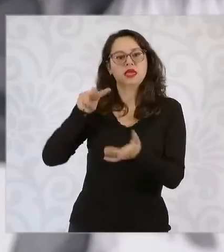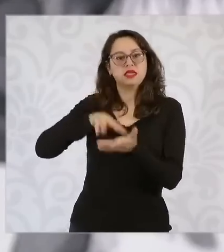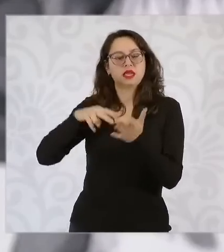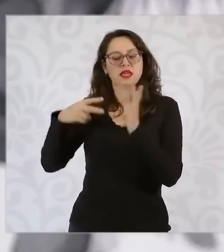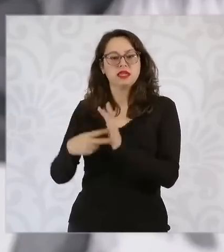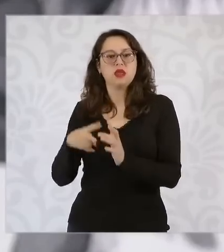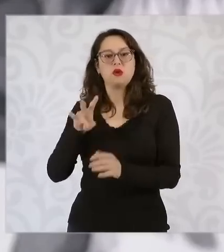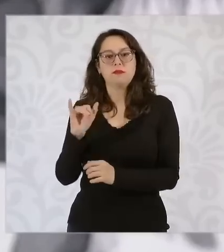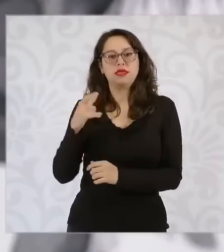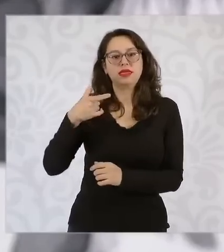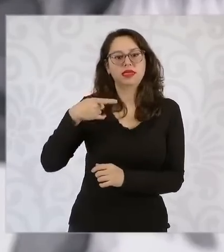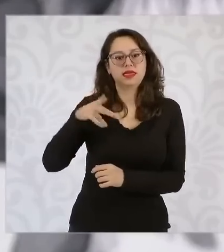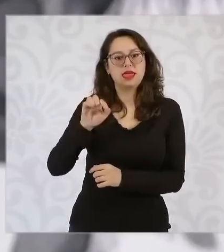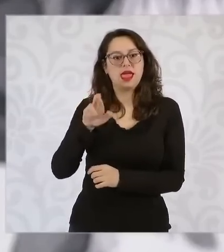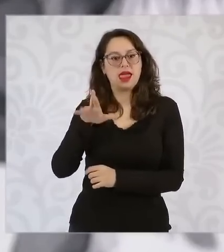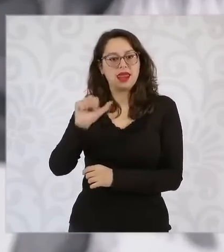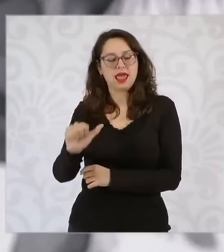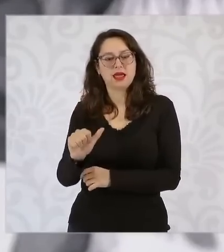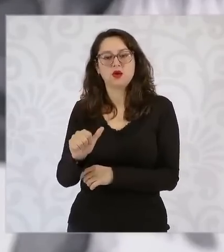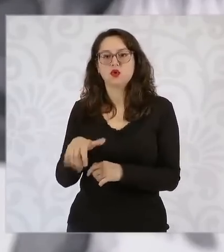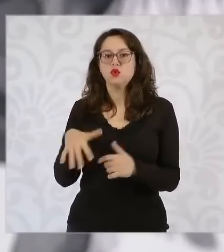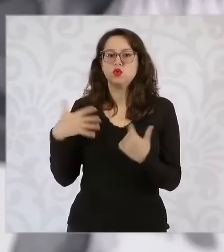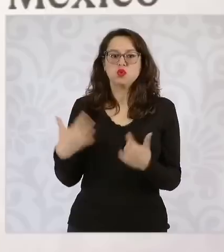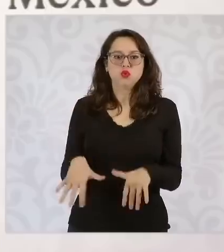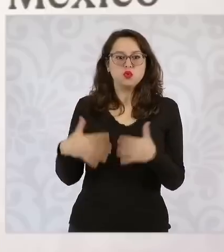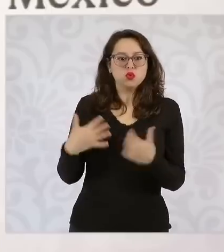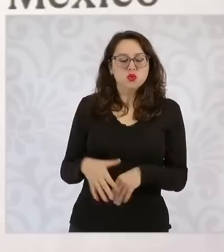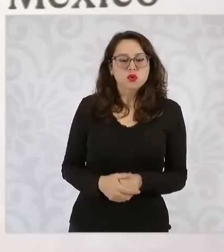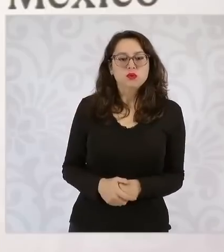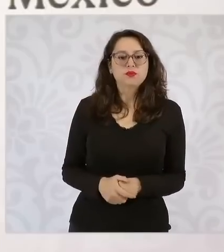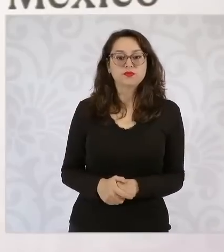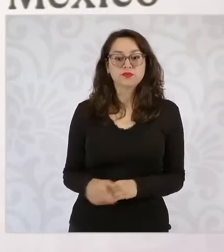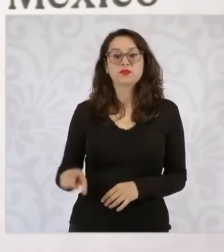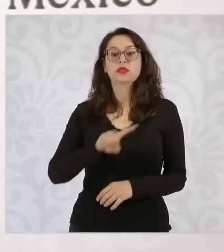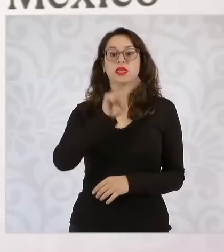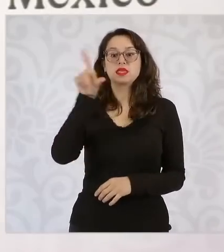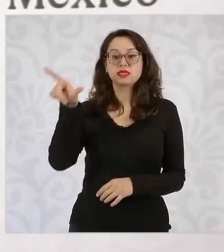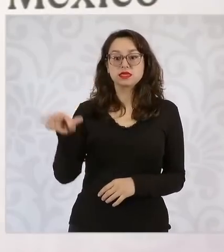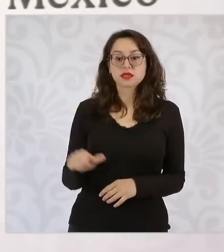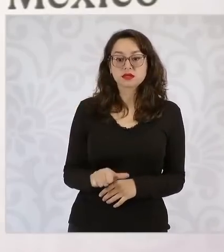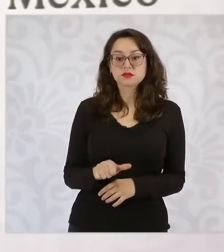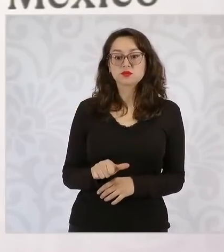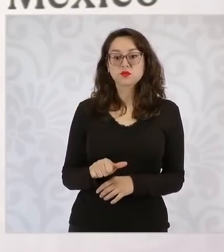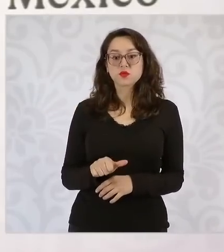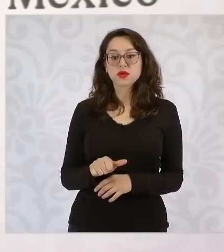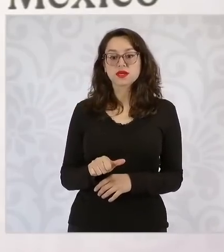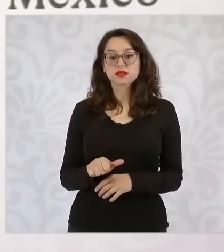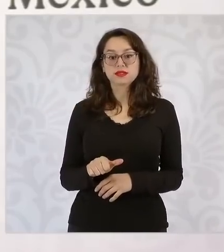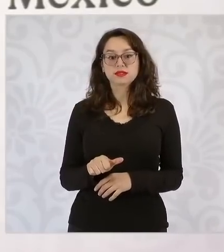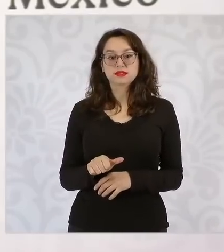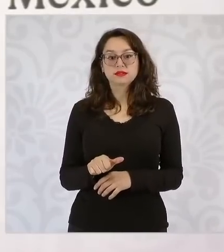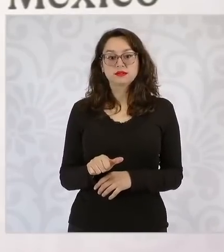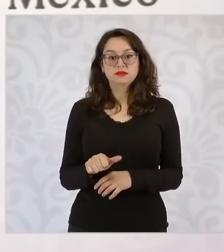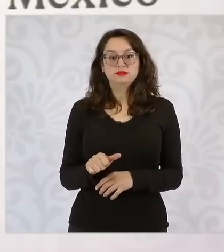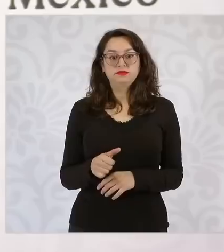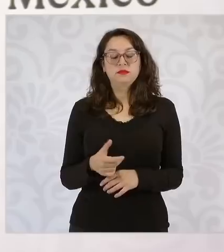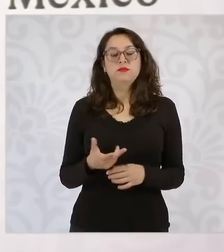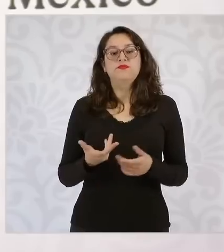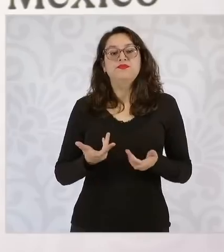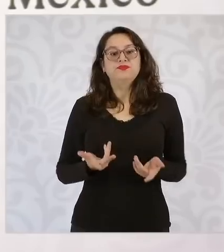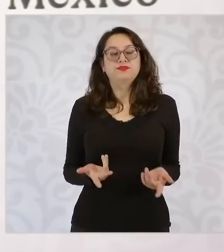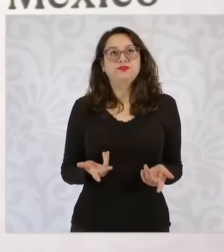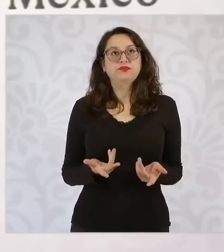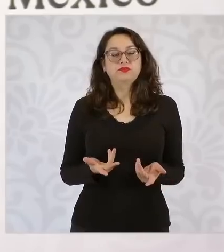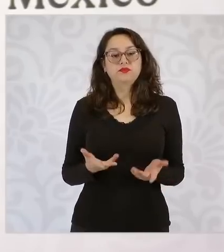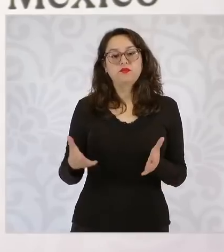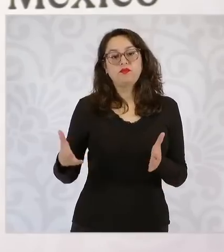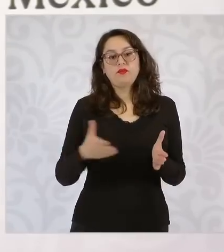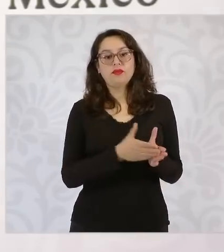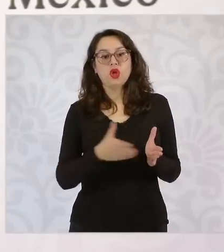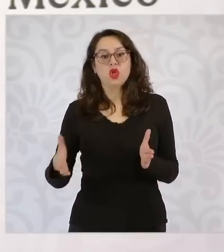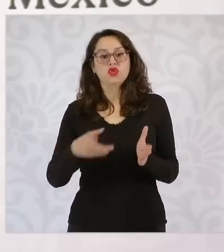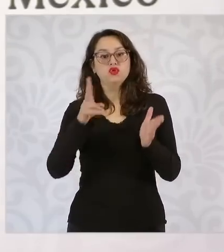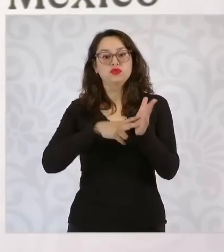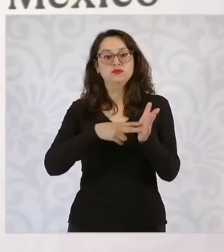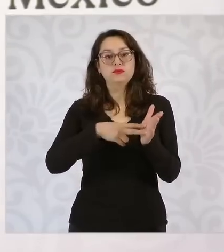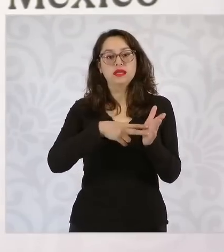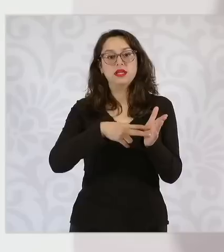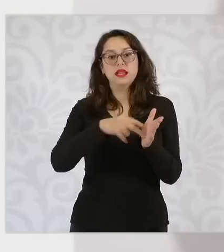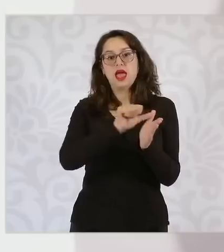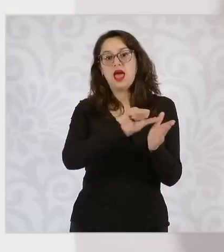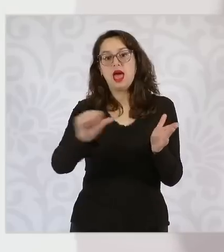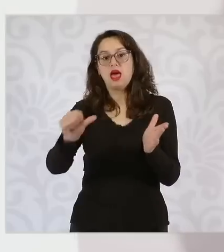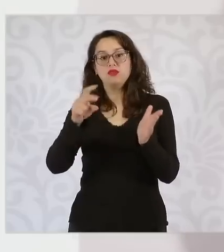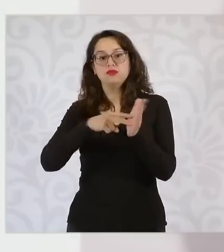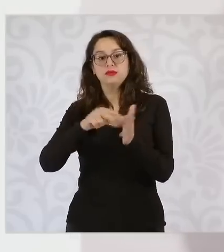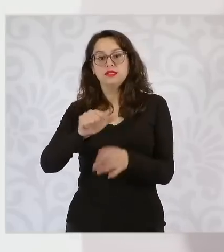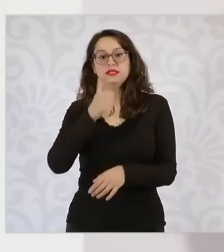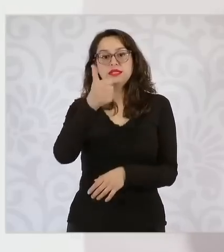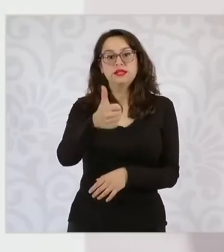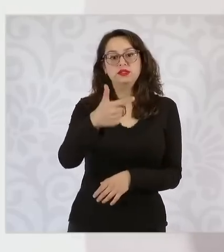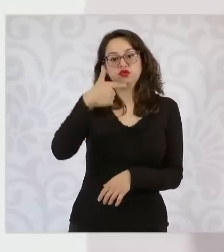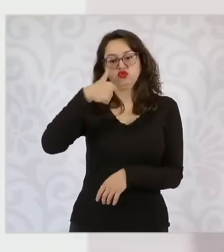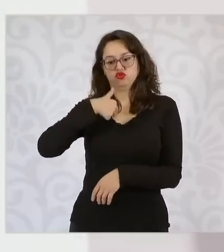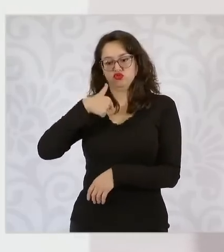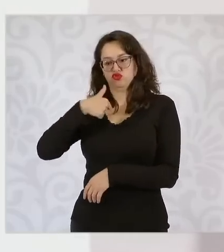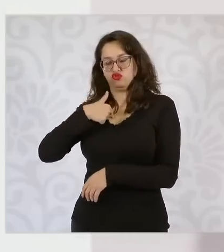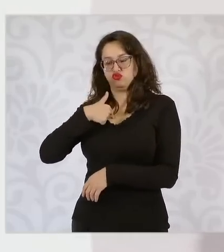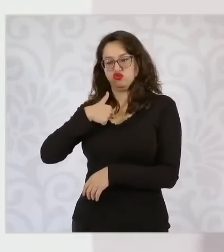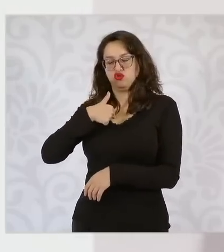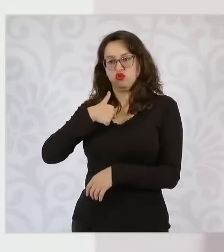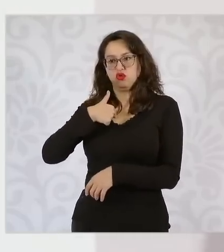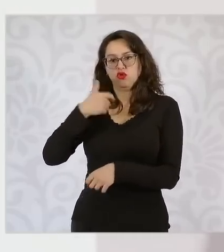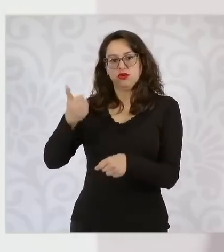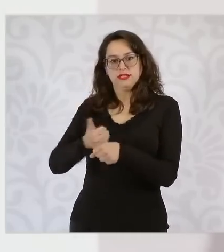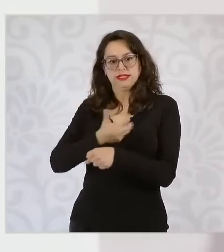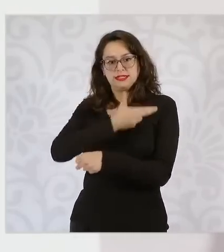después en el periodo de 2000 a 2006 Aunque era secretaria de medio ambiente con el presidente